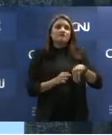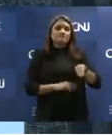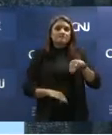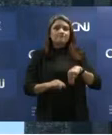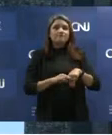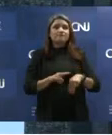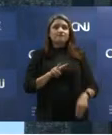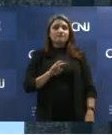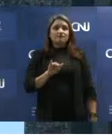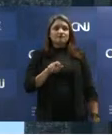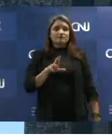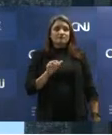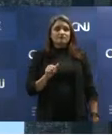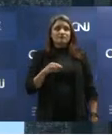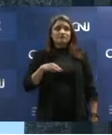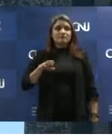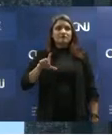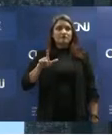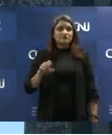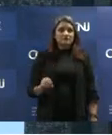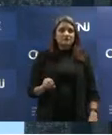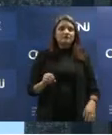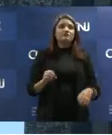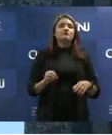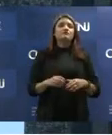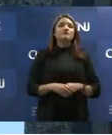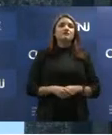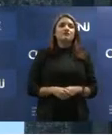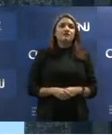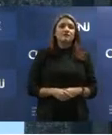sendo o dolo a atividade.